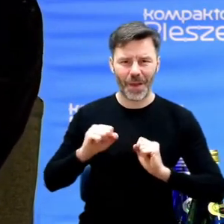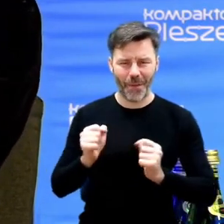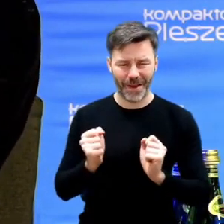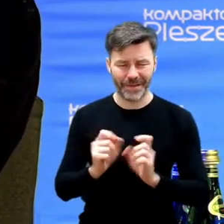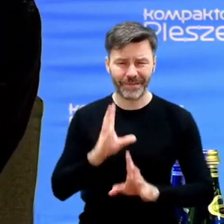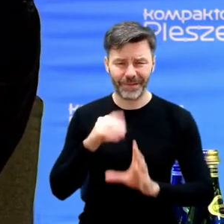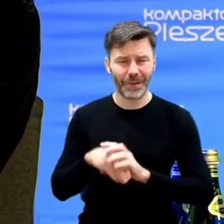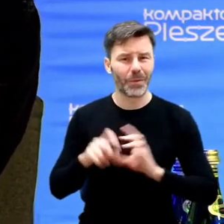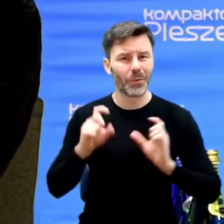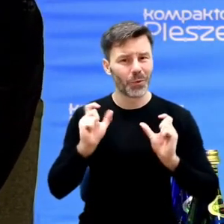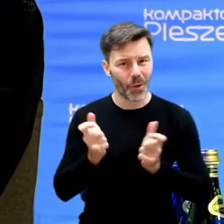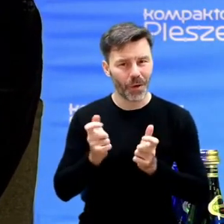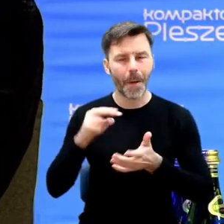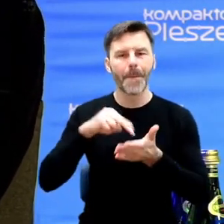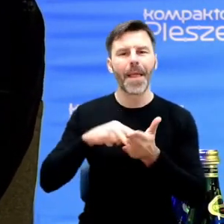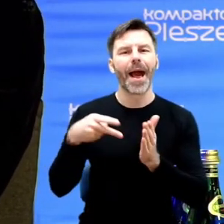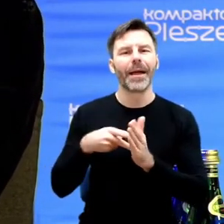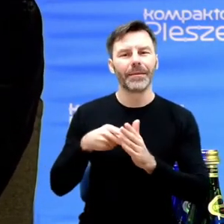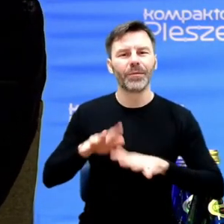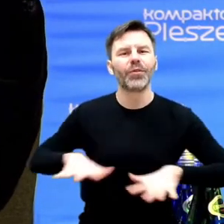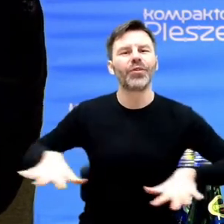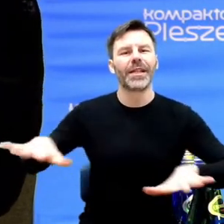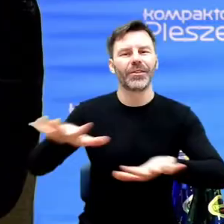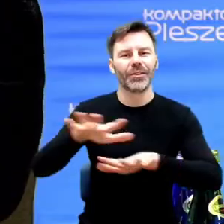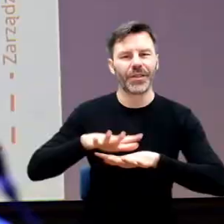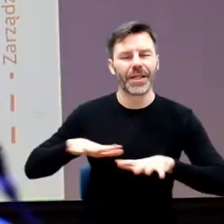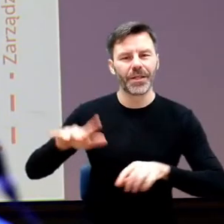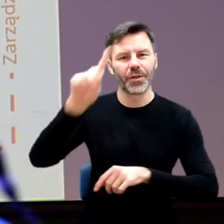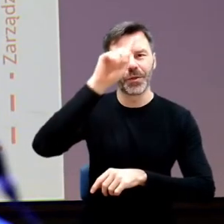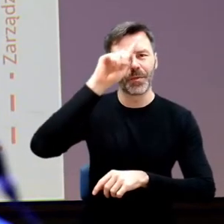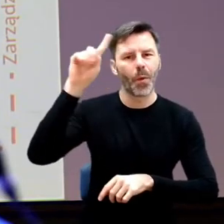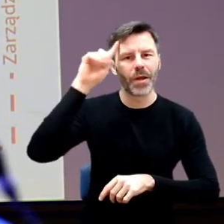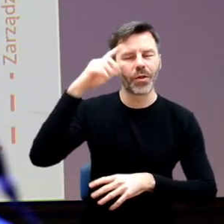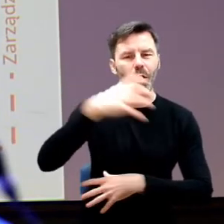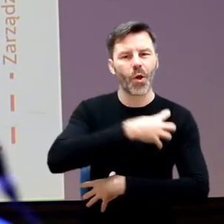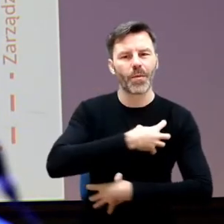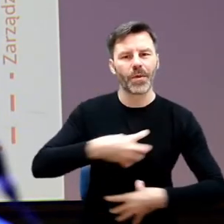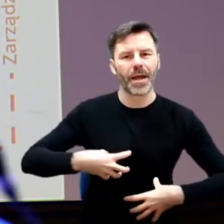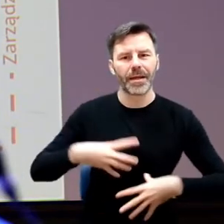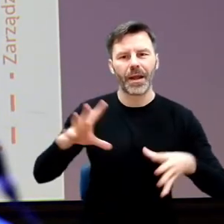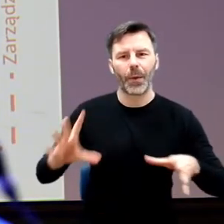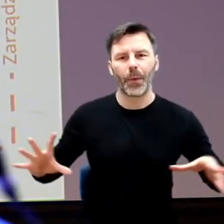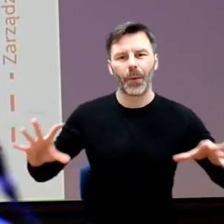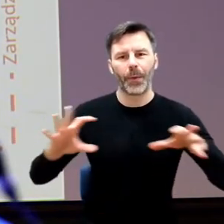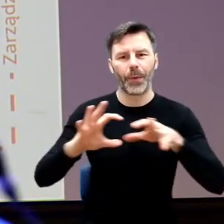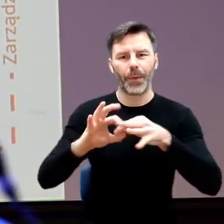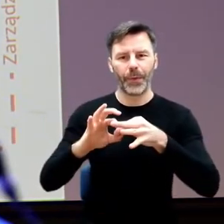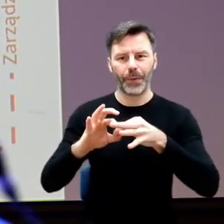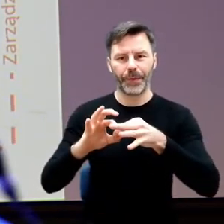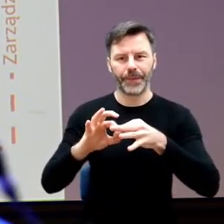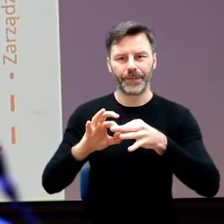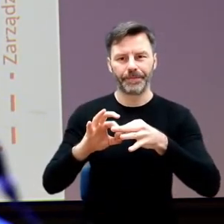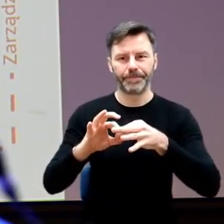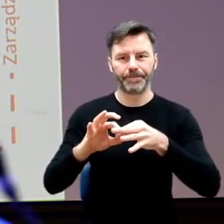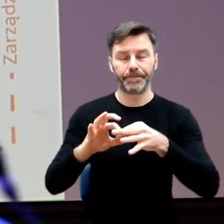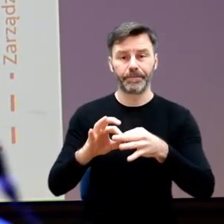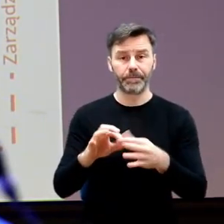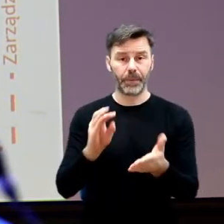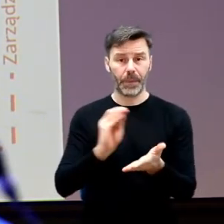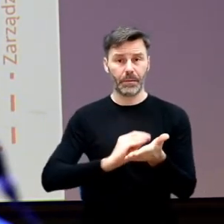czyli planowanie przestrzenne, planowanie społeczno-gospodarcze, zintegrowane. To się bardzo łatwo pisze, zintegrowane.